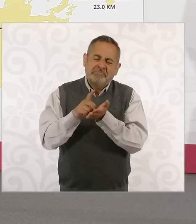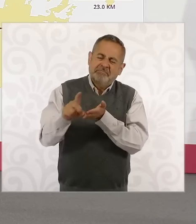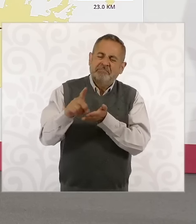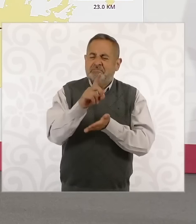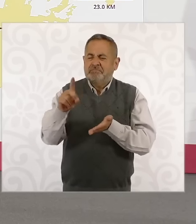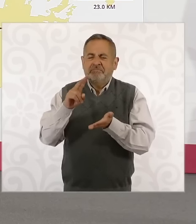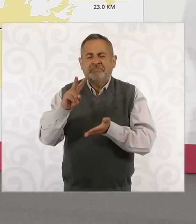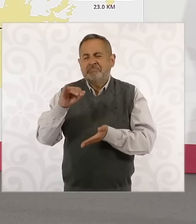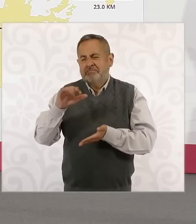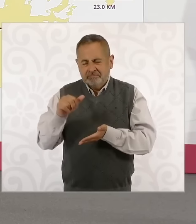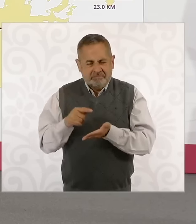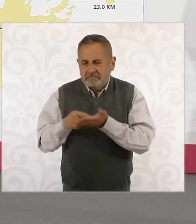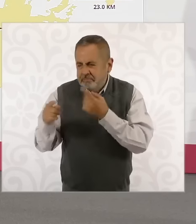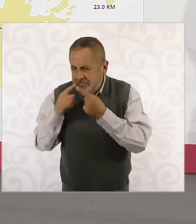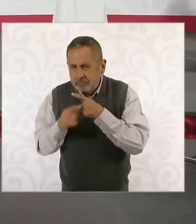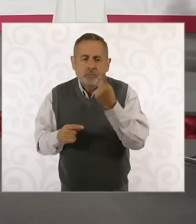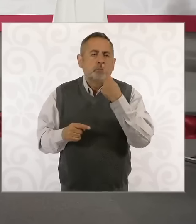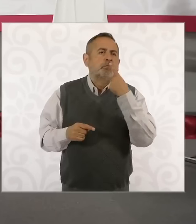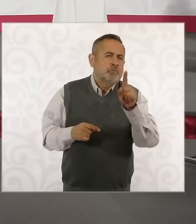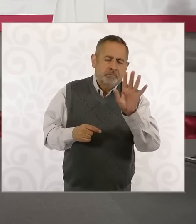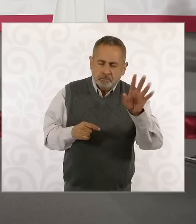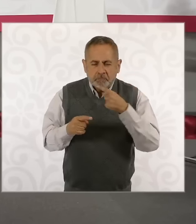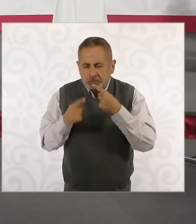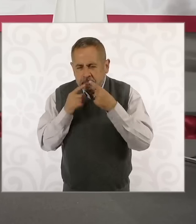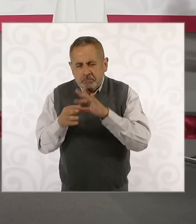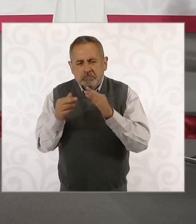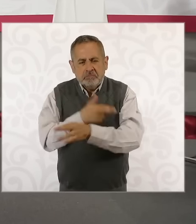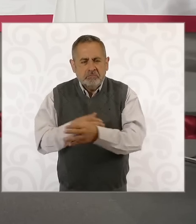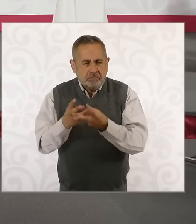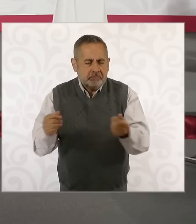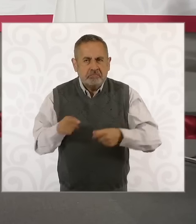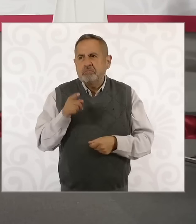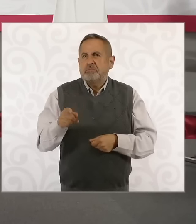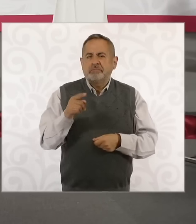esperando tener una demanda diaria de alrededor de 107,000 pasajeros. La que sigue, por favor.